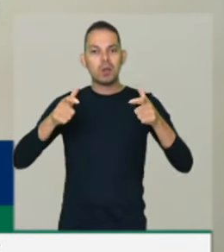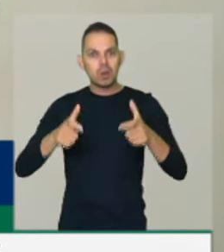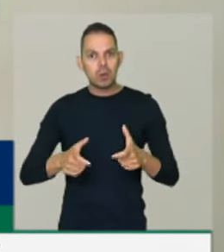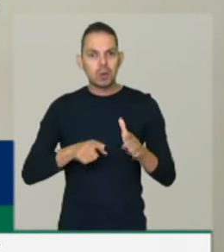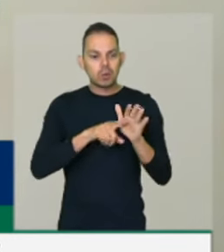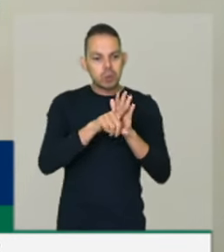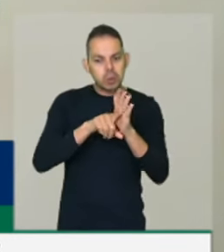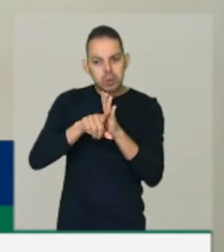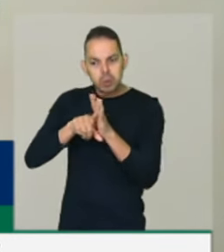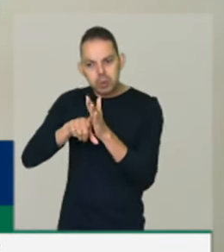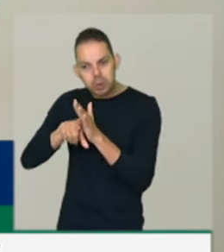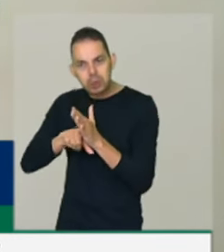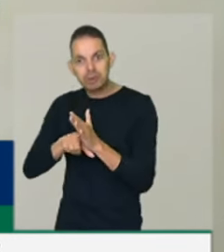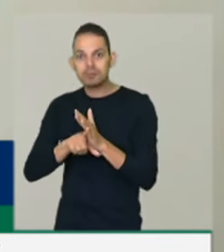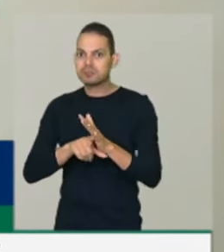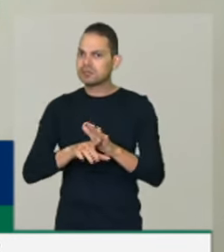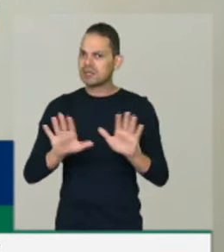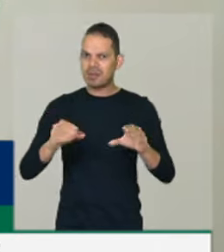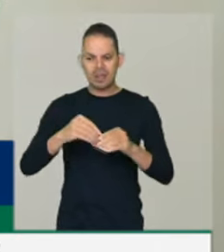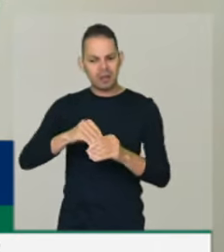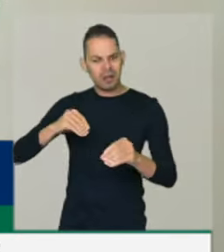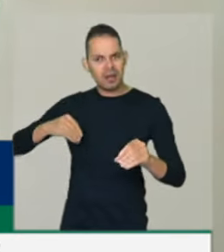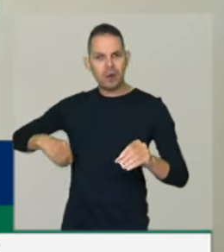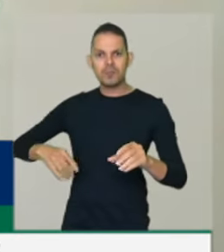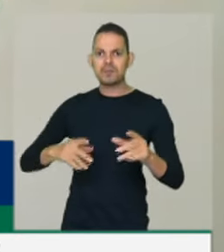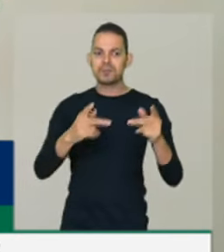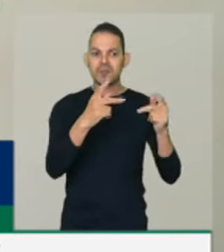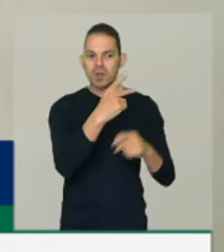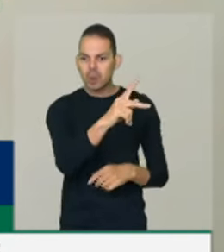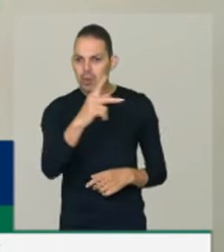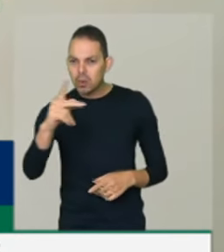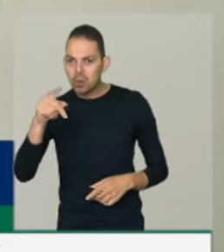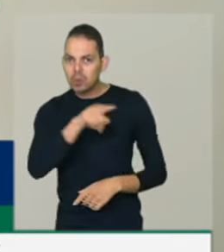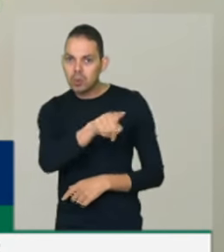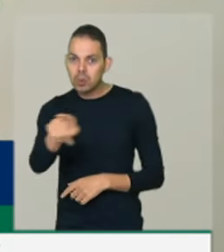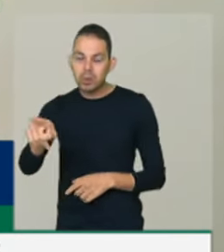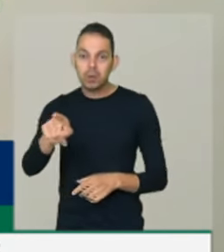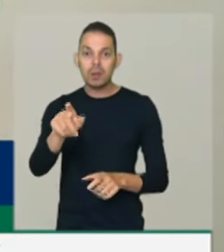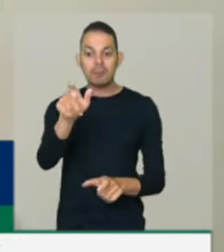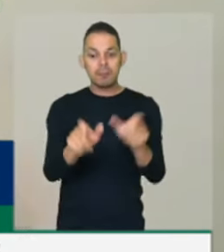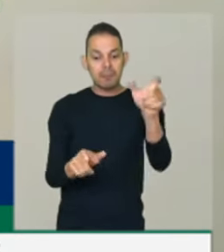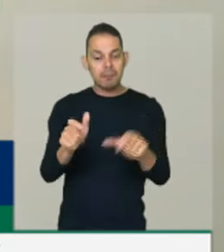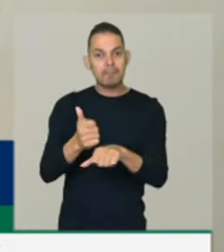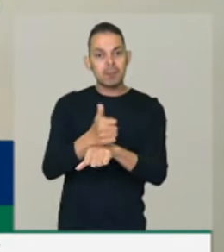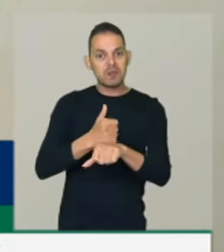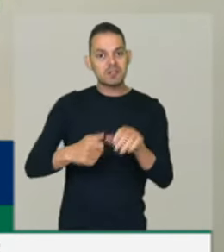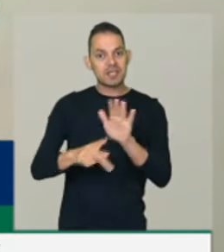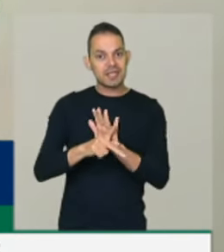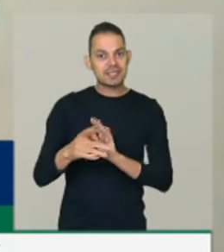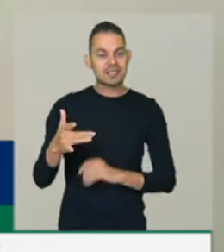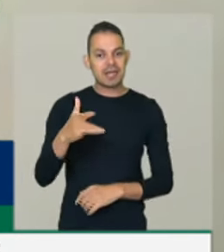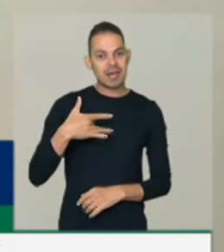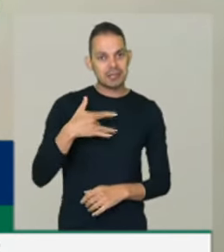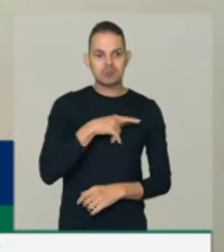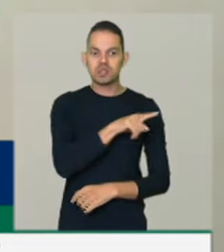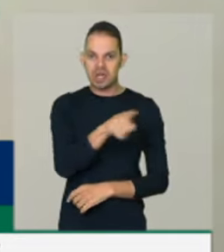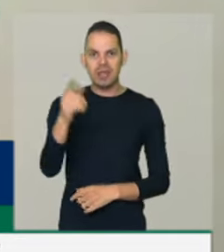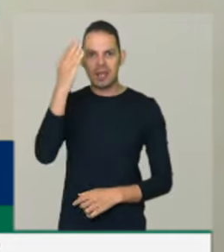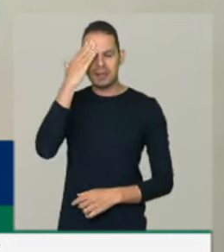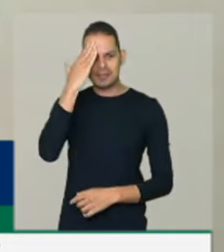QUE ESTÃO DISPONÍVEIS. QUEM CONSIDERA O TRATAMENTO PRECOCE, QUEM CONSIDERA.... QUE DEVE TER OUTRAS SOLUÇÕ ES, A PRÓPRIA ASSOCIAÇÃO